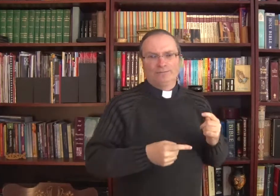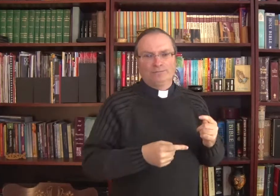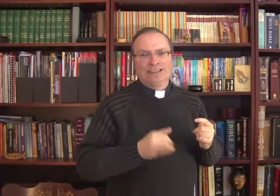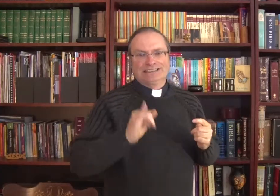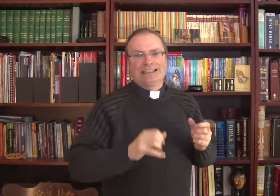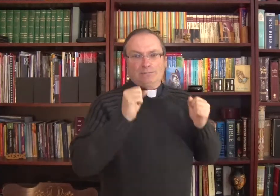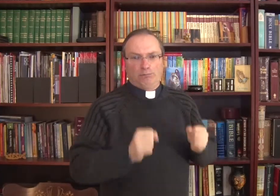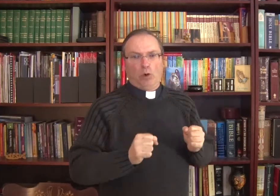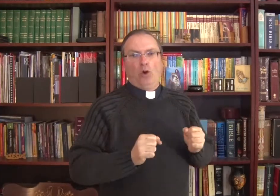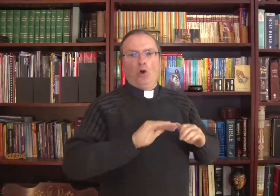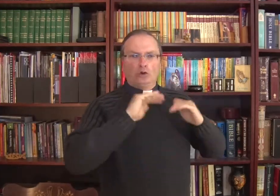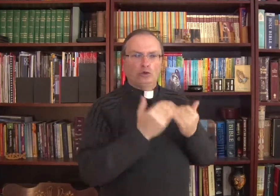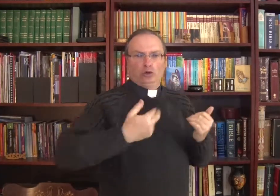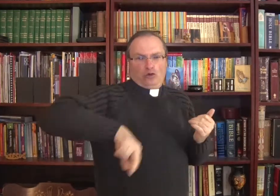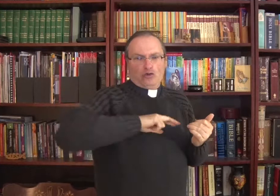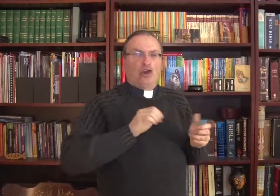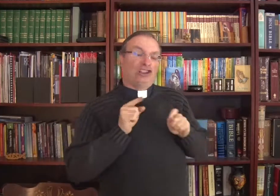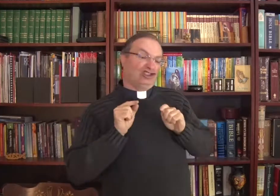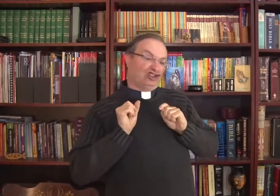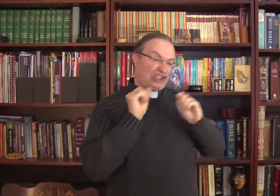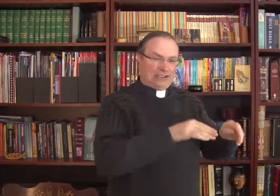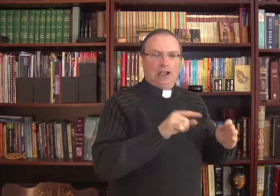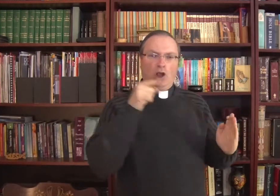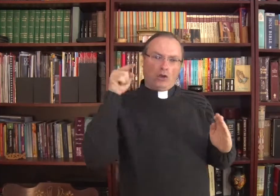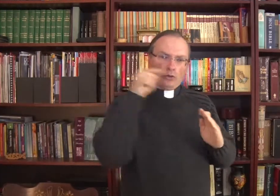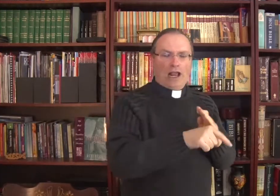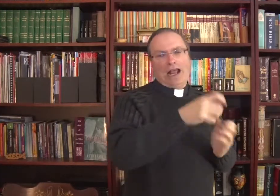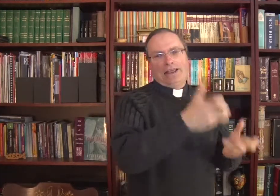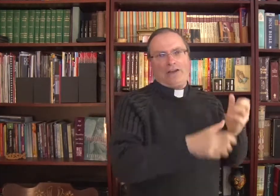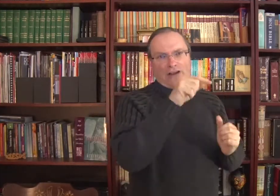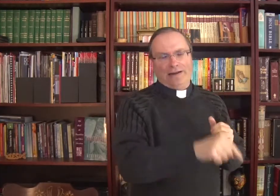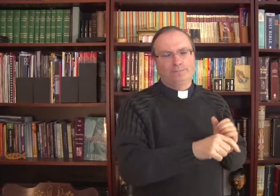c’est qu’il peut tout nous jeter droit en enfer.